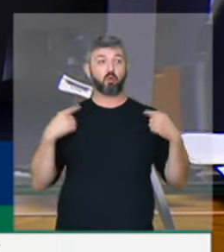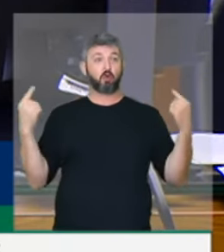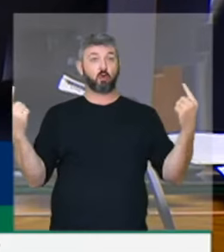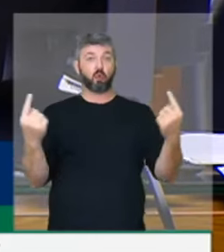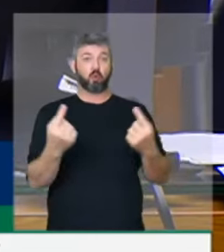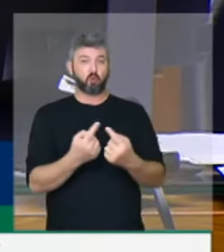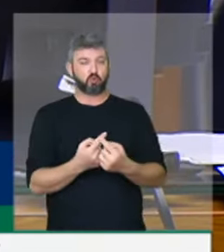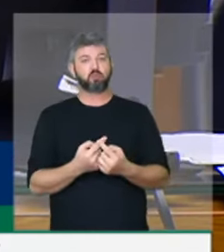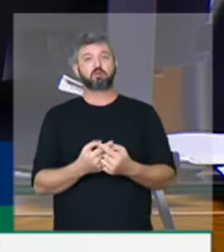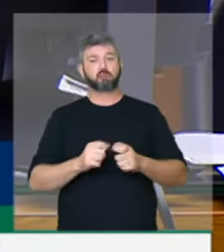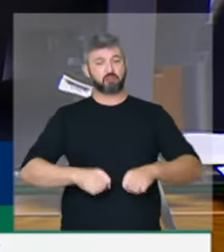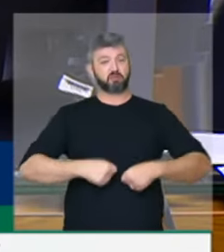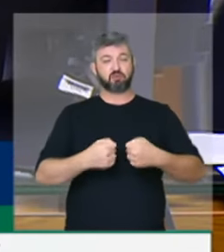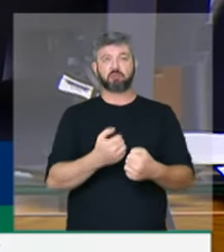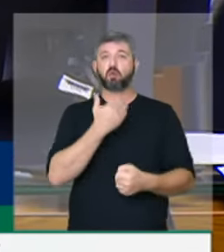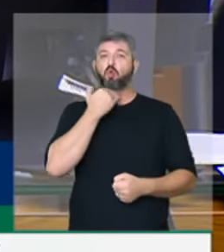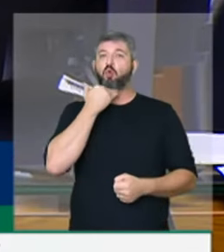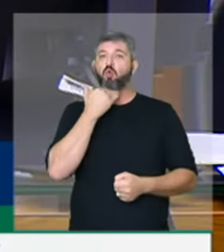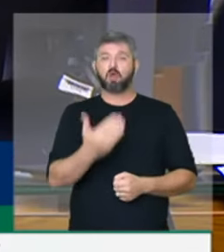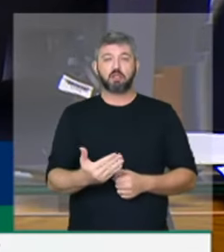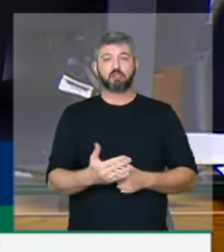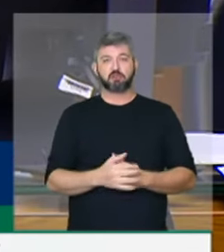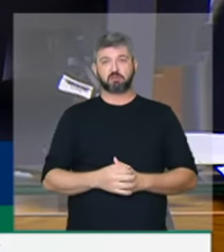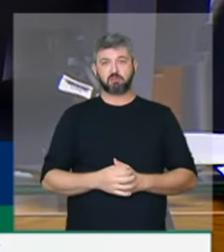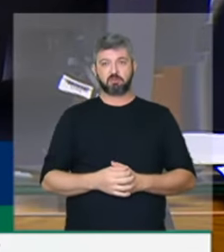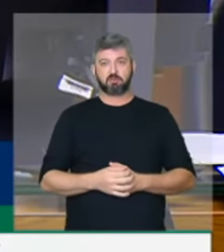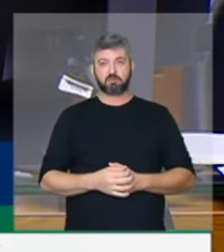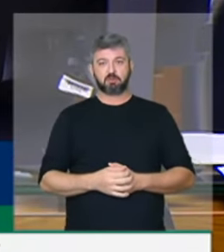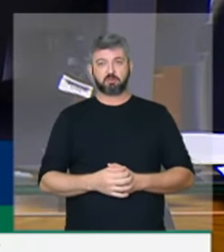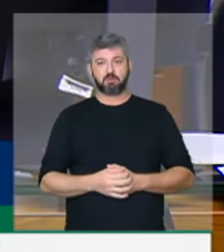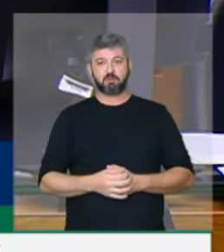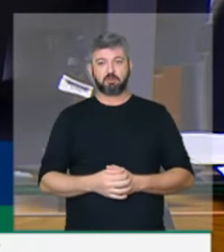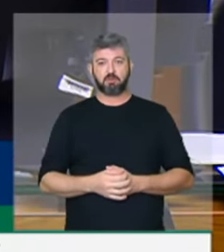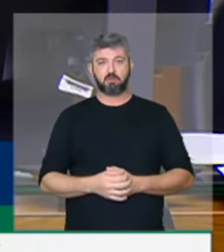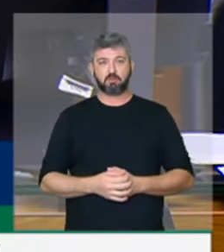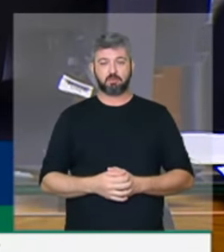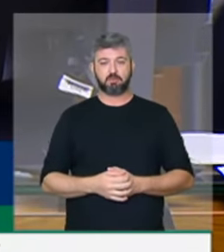OS RESULTADOS NECESSÁRIOS. OS REMÉDIOS POLÍTICOS NO PARLAMENTO.... SÃO CONHECIDOS